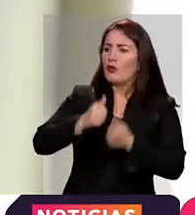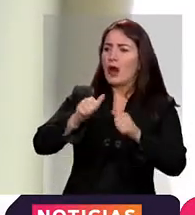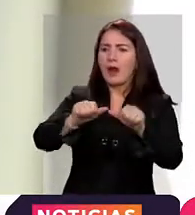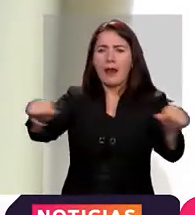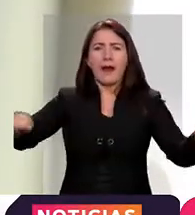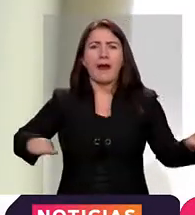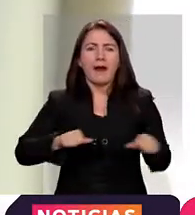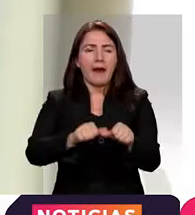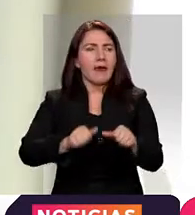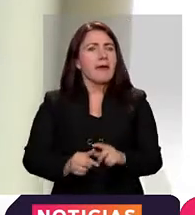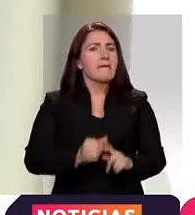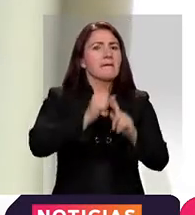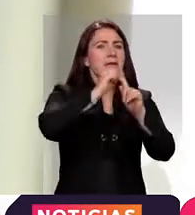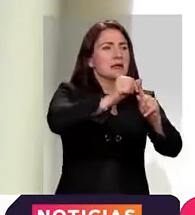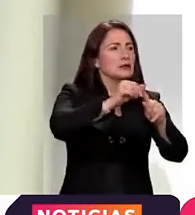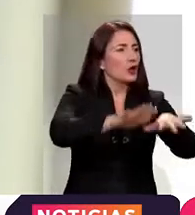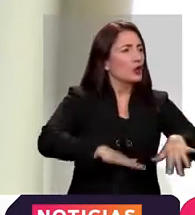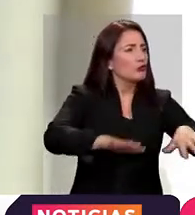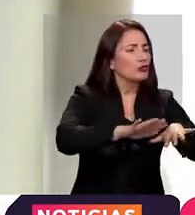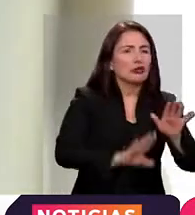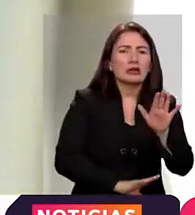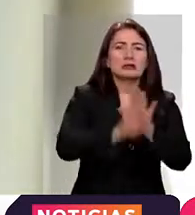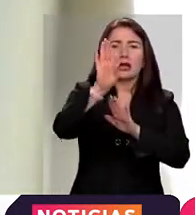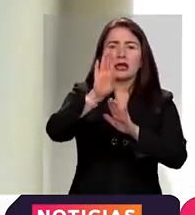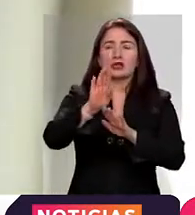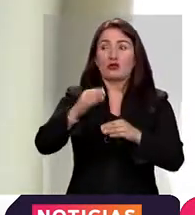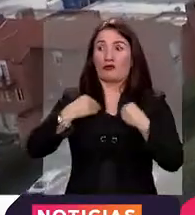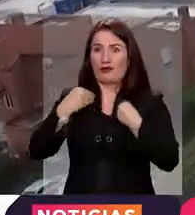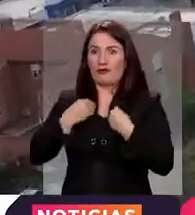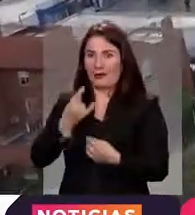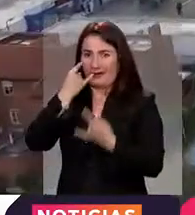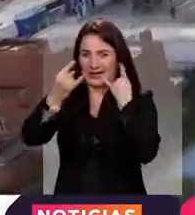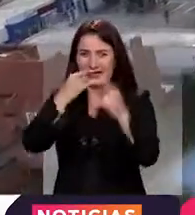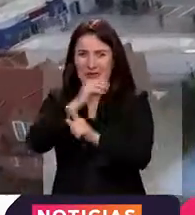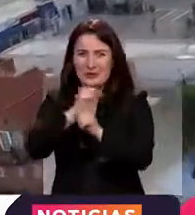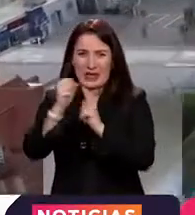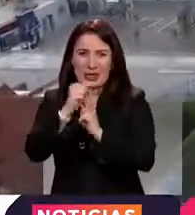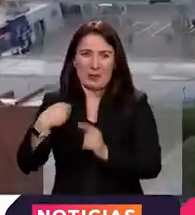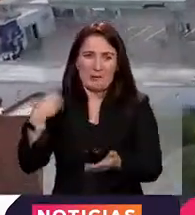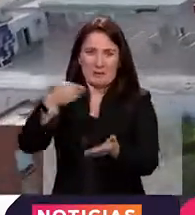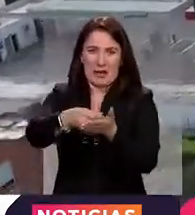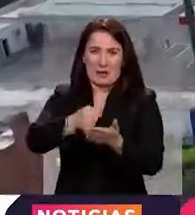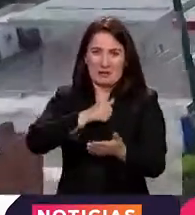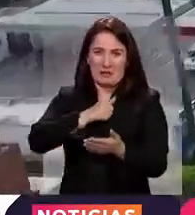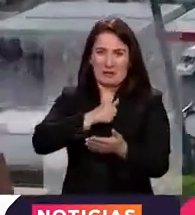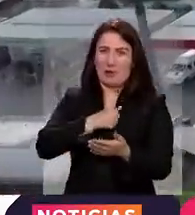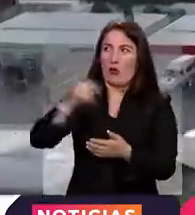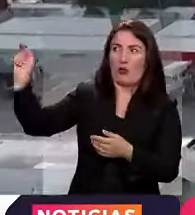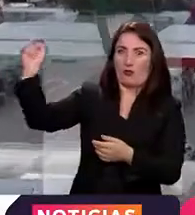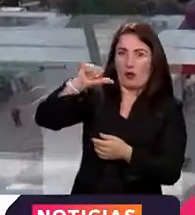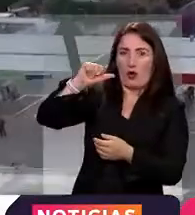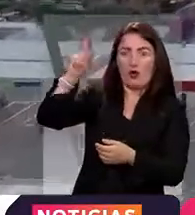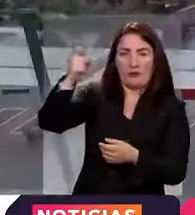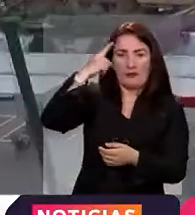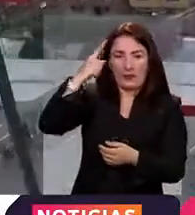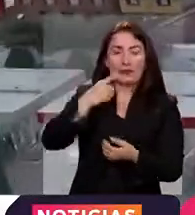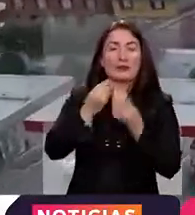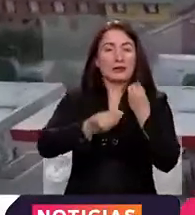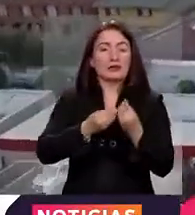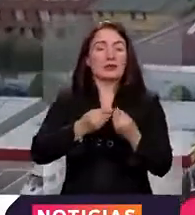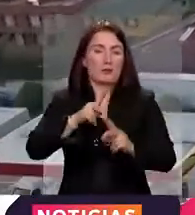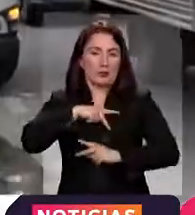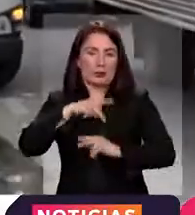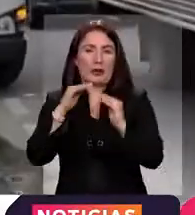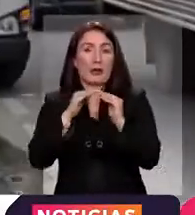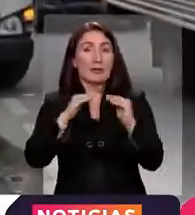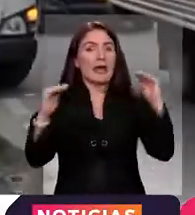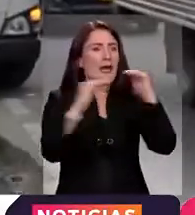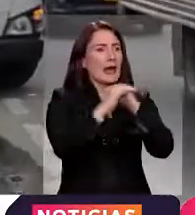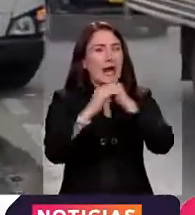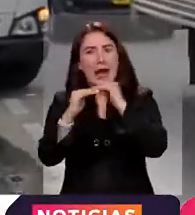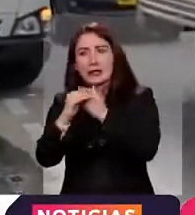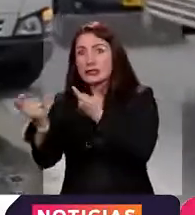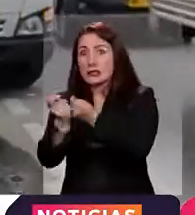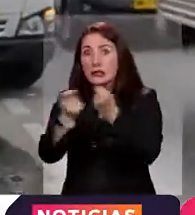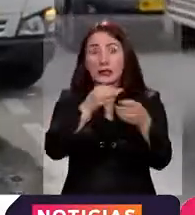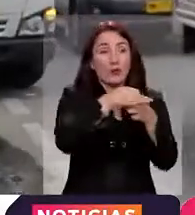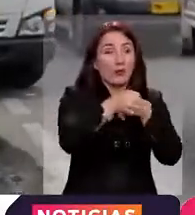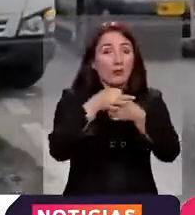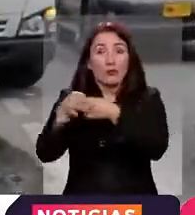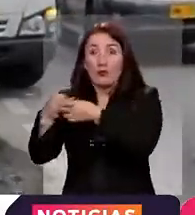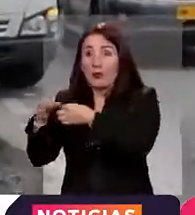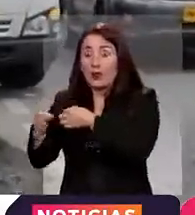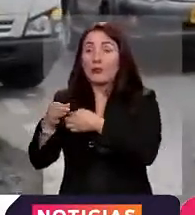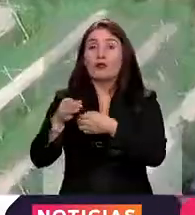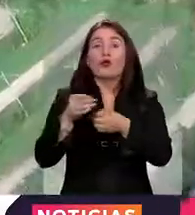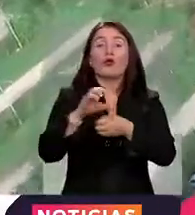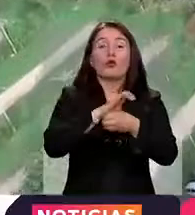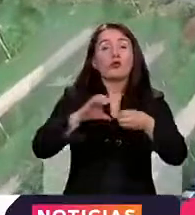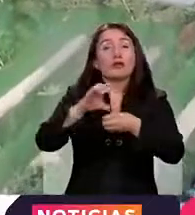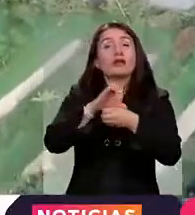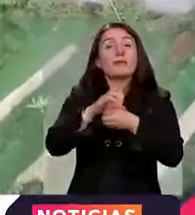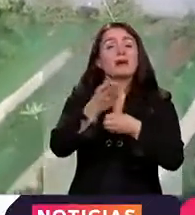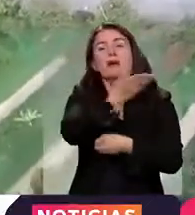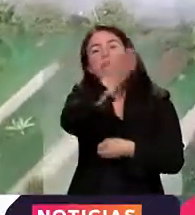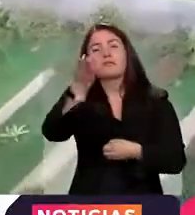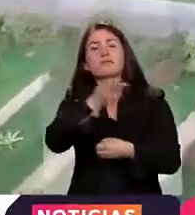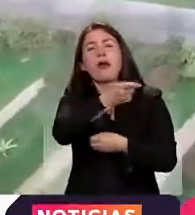FAMILIAS INTERESADAS EN TENER.